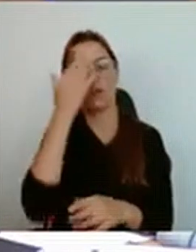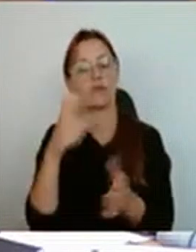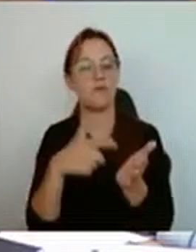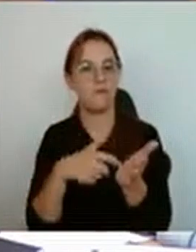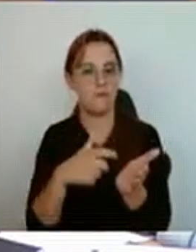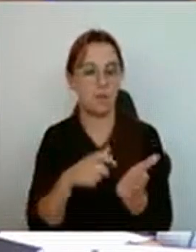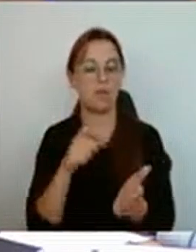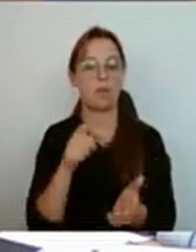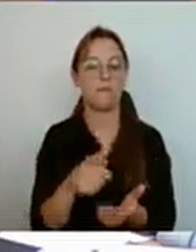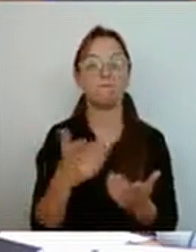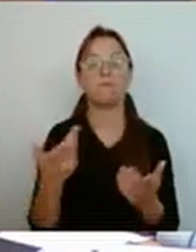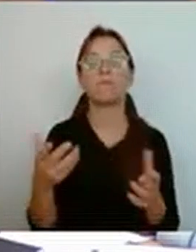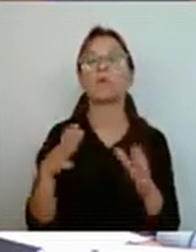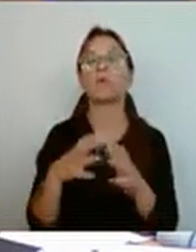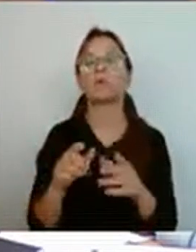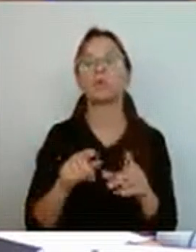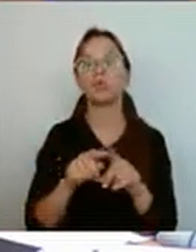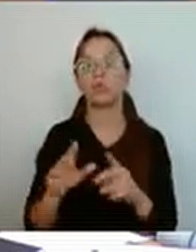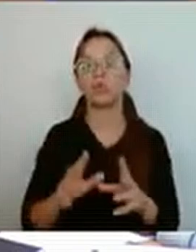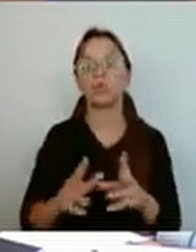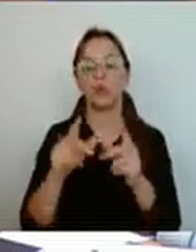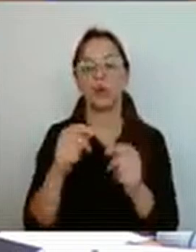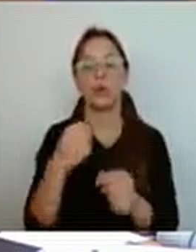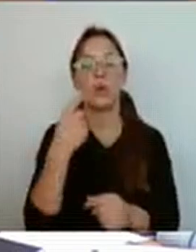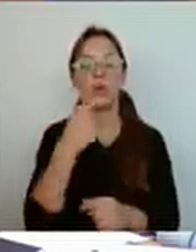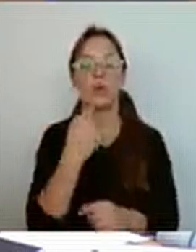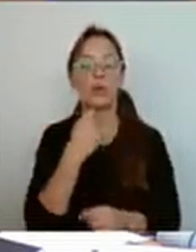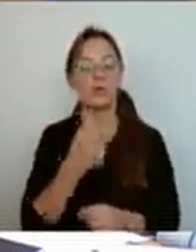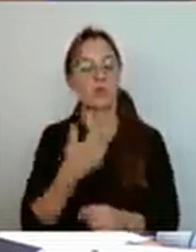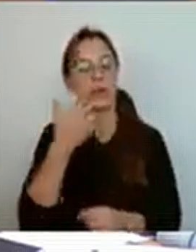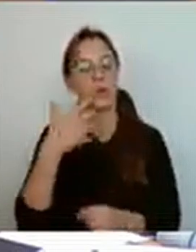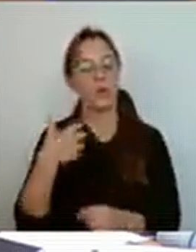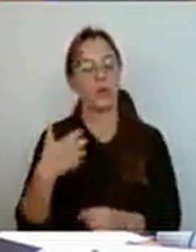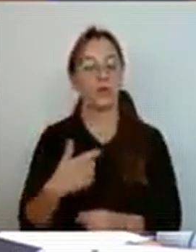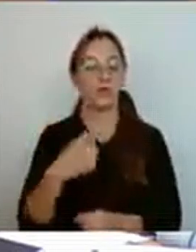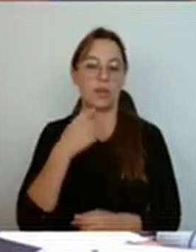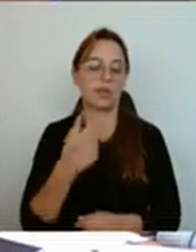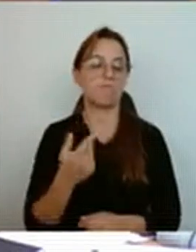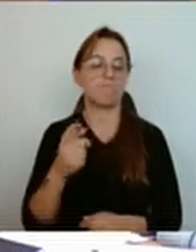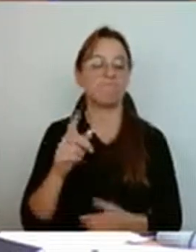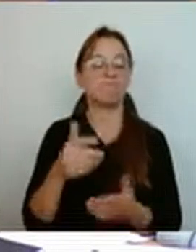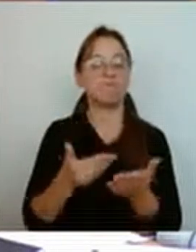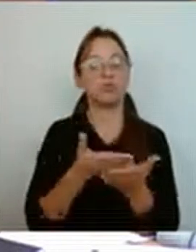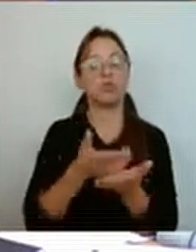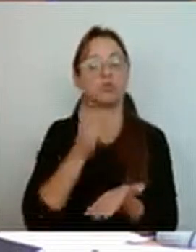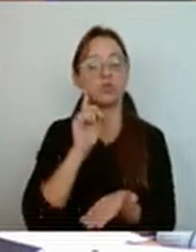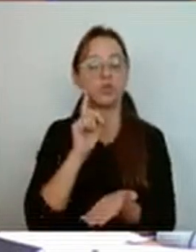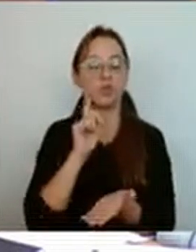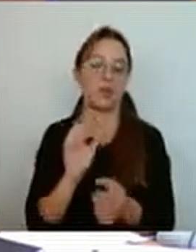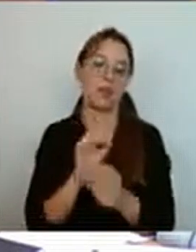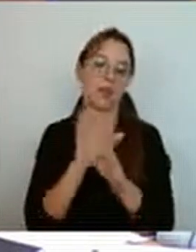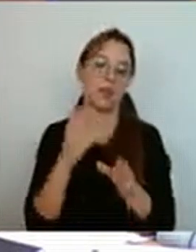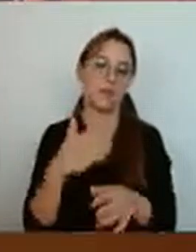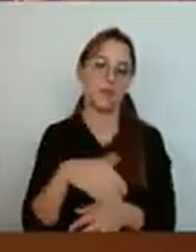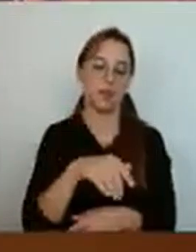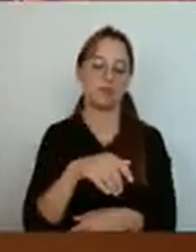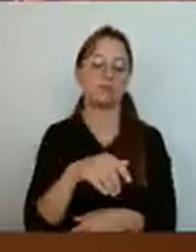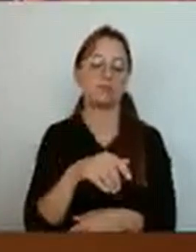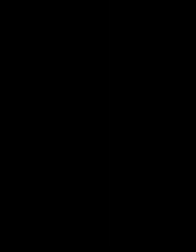Oeiras orgulha-se assim de afirmar, mais uma vez, a pertinência desta proposta e obviamente votará favoravelmente. Muito obrigada.